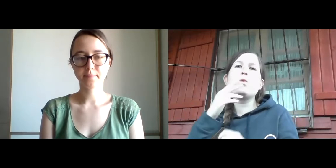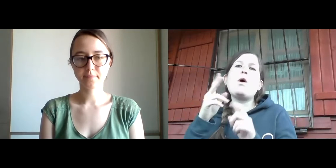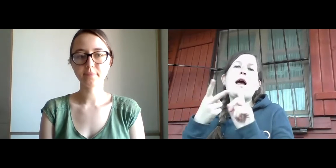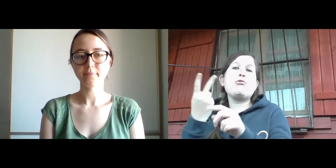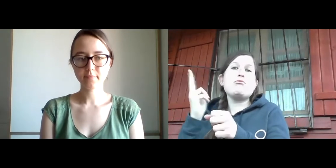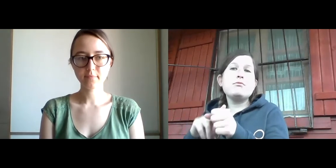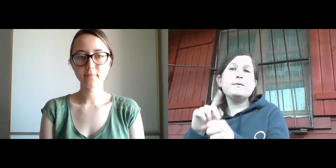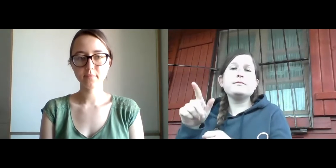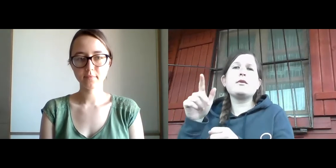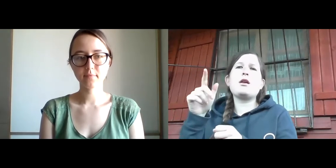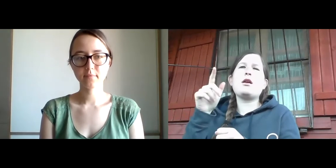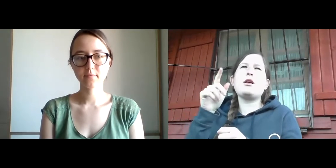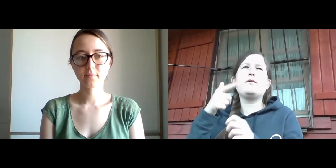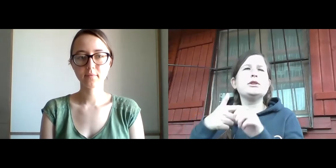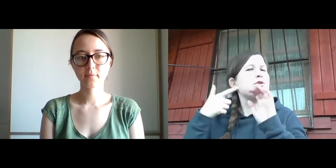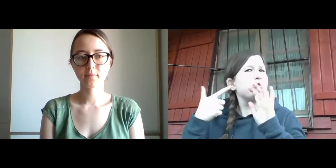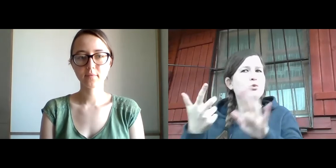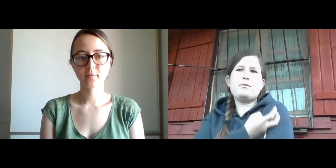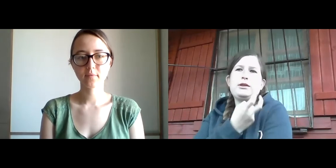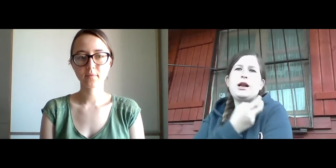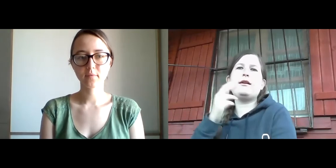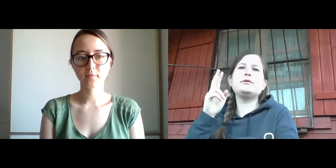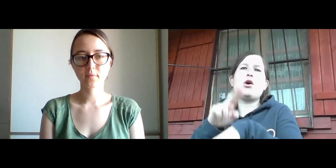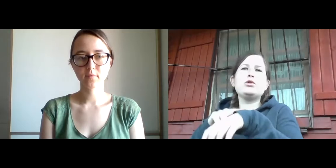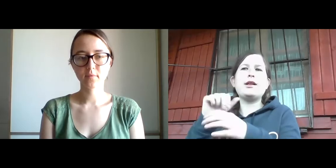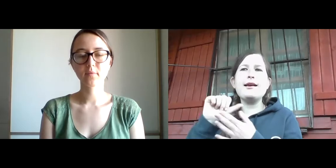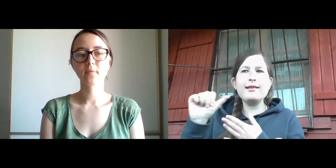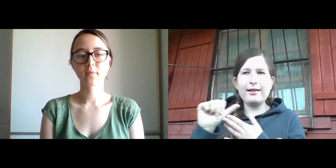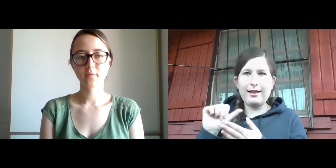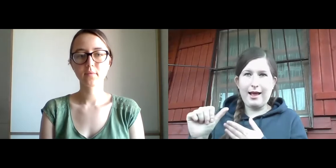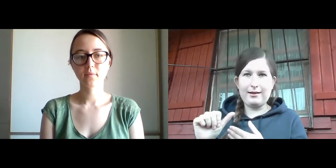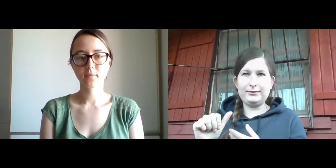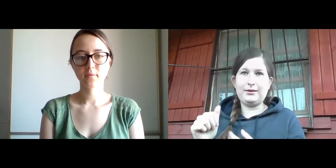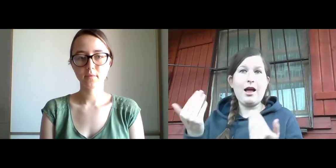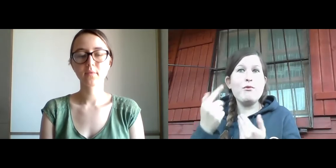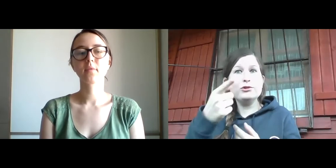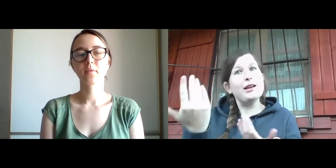27 czerwca o godz. 11:00.